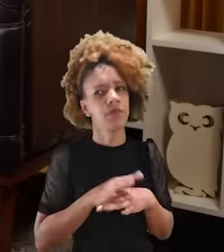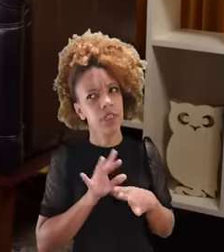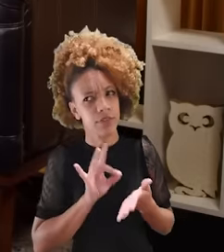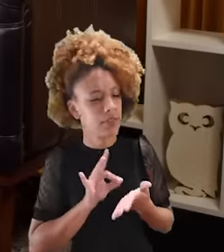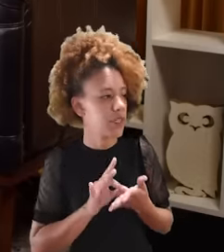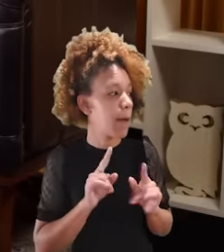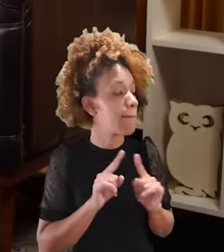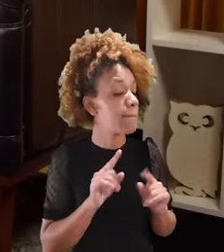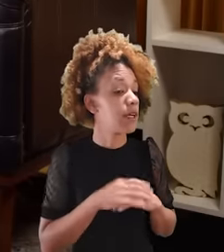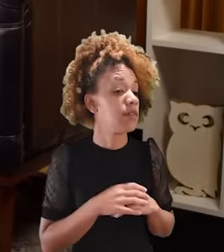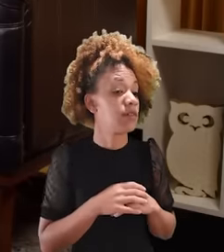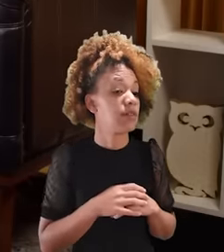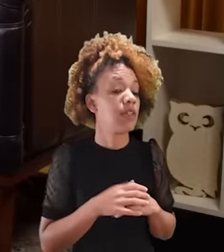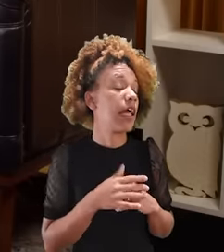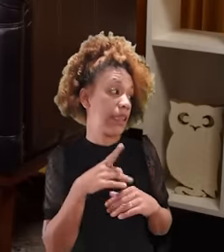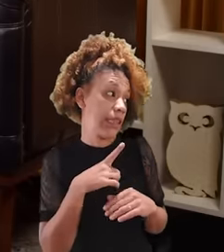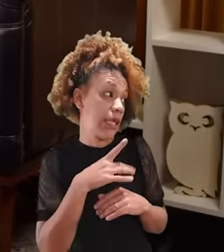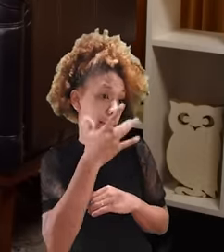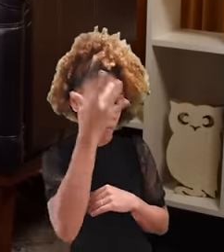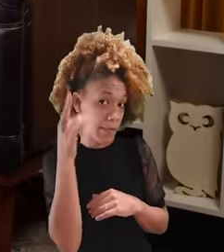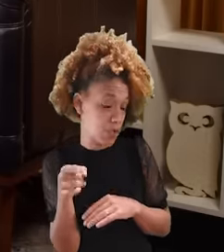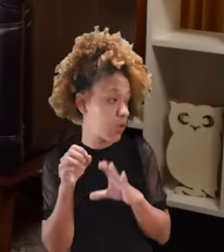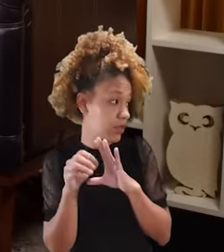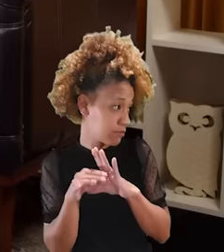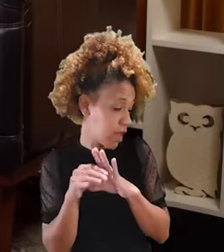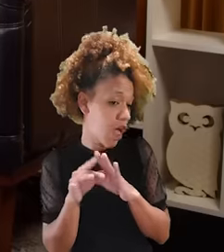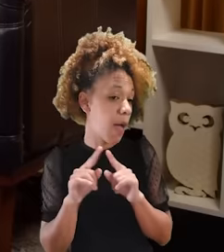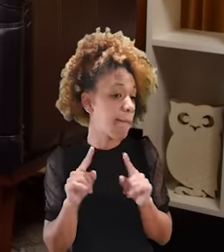nesse lugar e e outra coisa tem pessoas lá a gente sabe que tem pessoas nessa Elite que nunca viriam